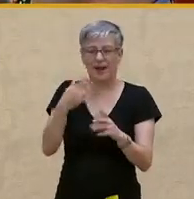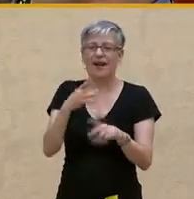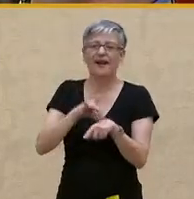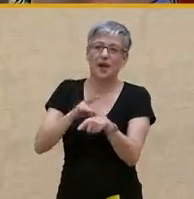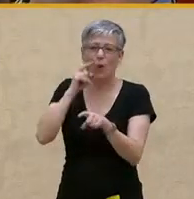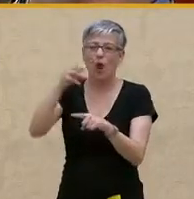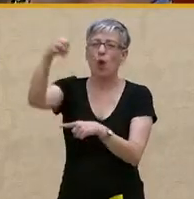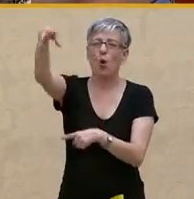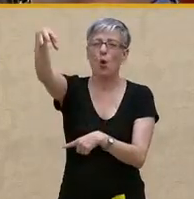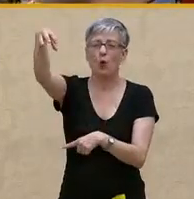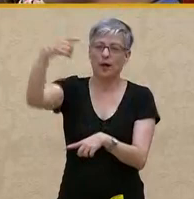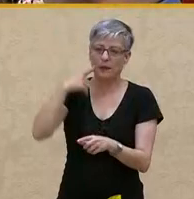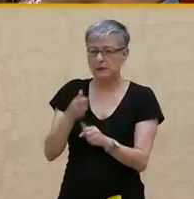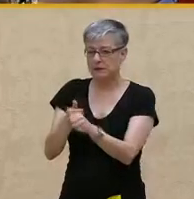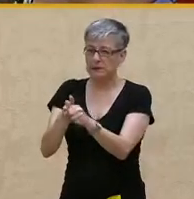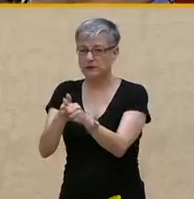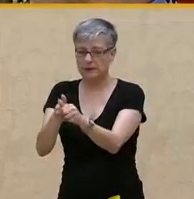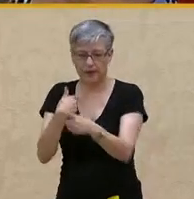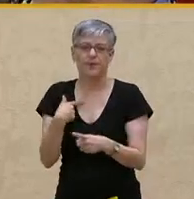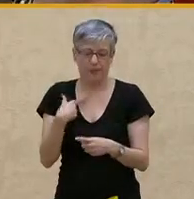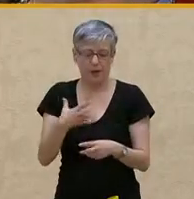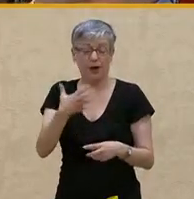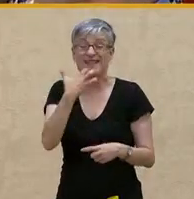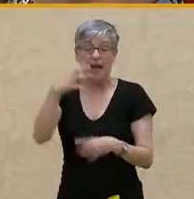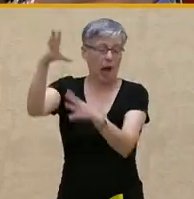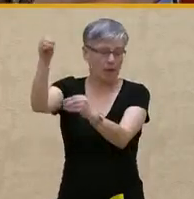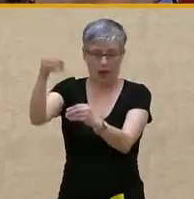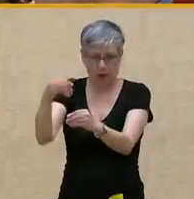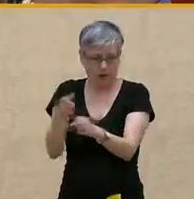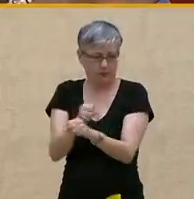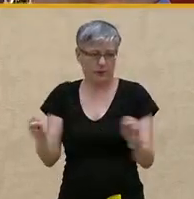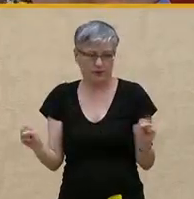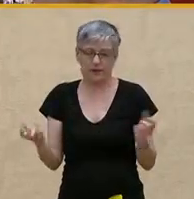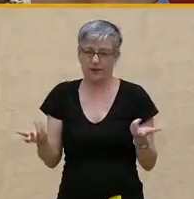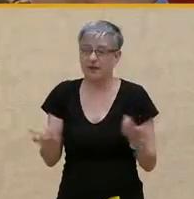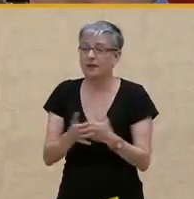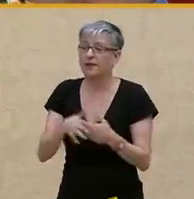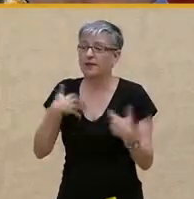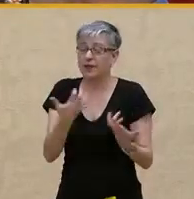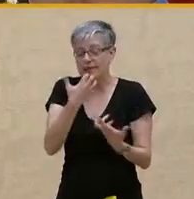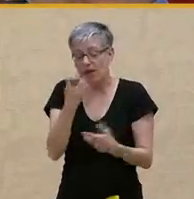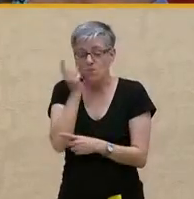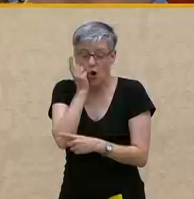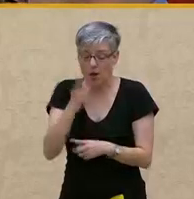si están apagadas, me cuesta muchísimo. Si tengo el móvil, me puedo tropezar y me puedo caer,